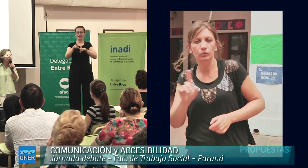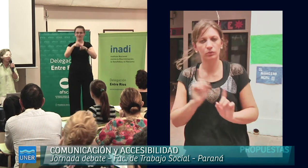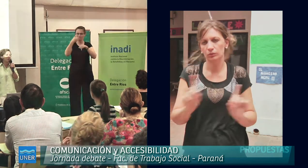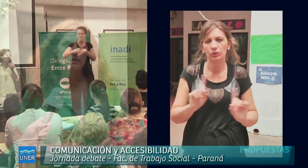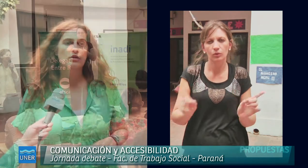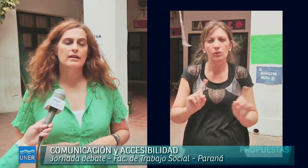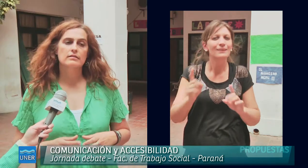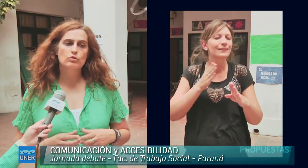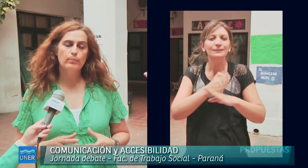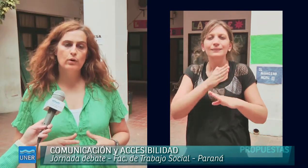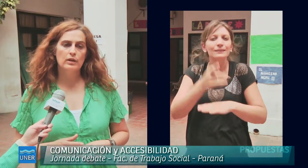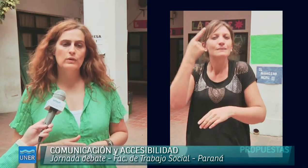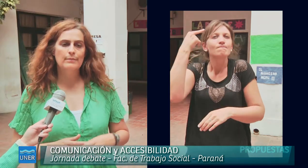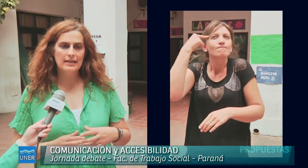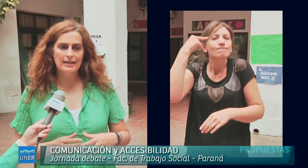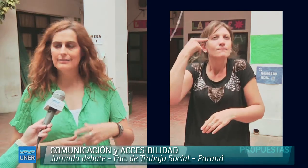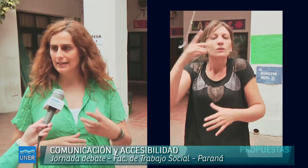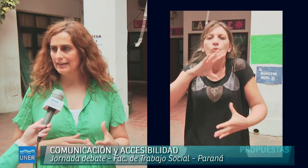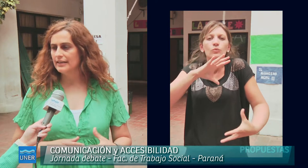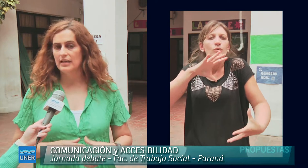Sino que supone una mirada integral de quienes